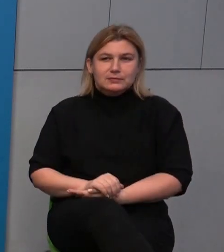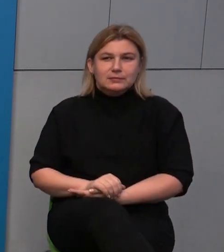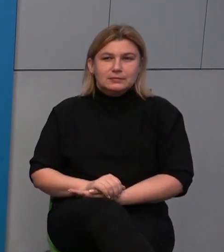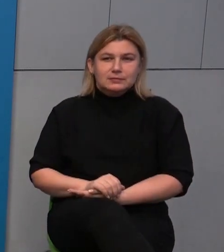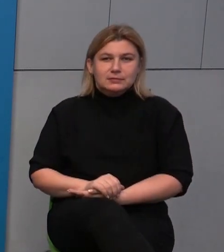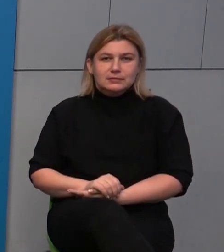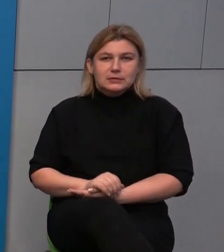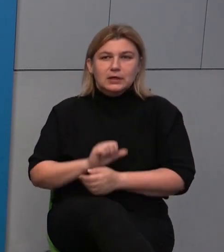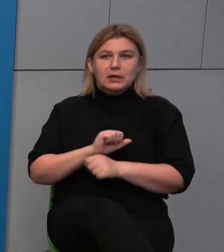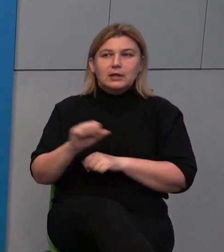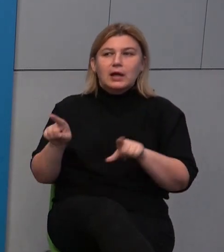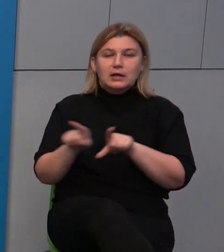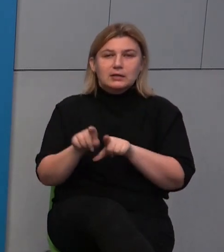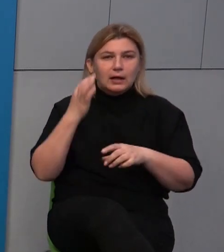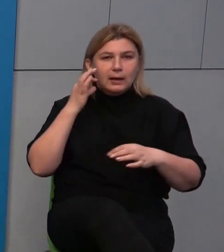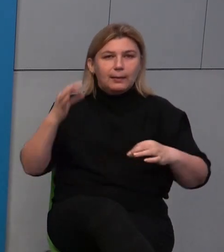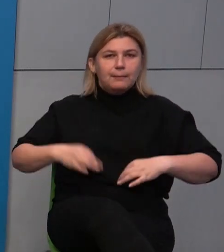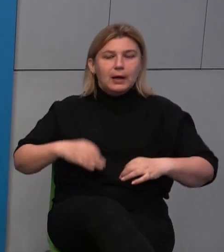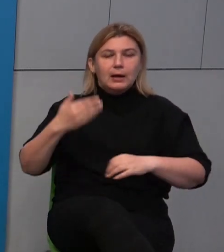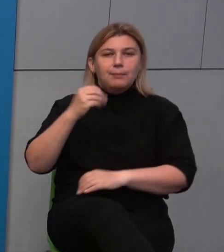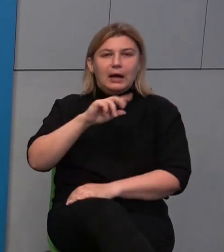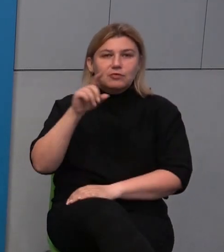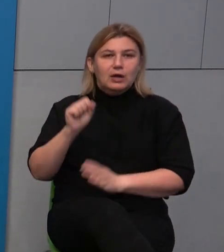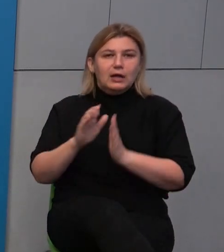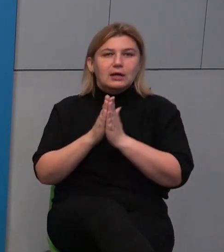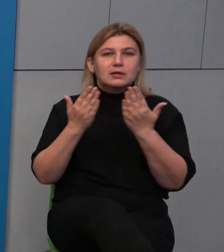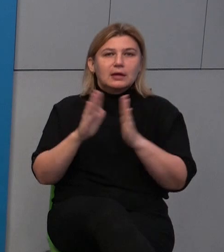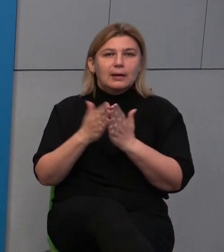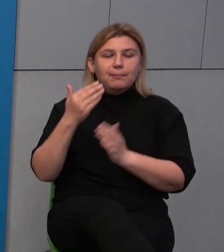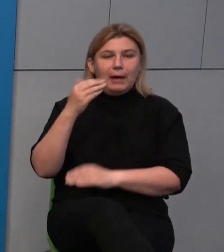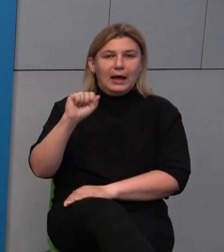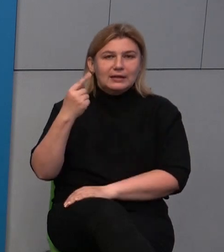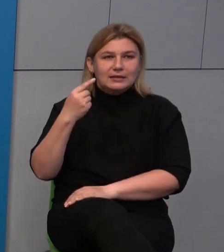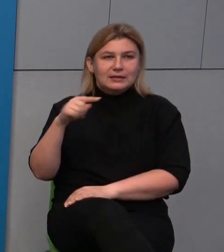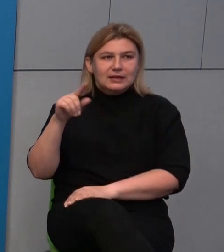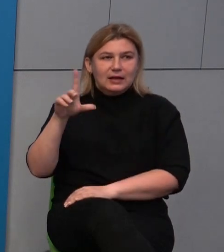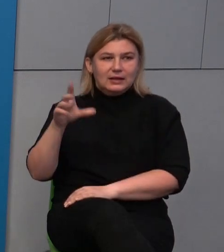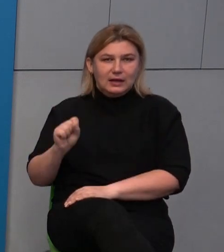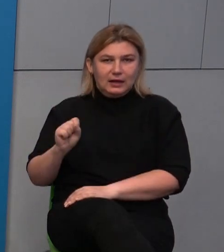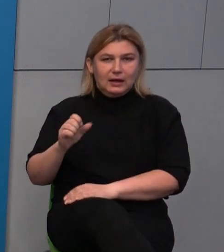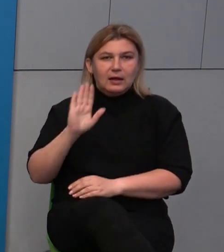Jest z nami również pani Marzenka z księgarni Mandala, jak zawsze ma dla was książki,